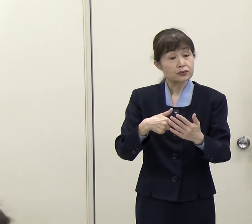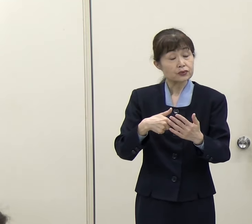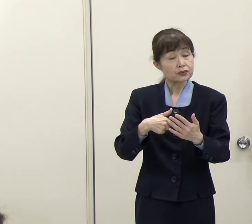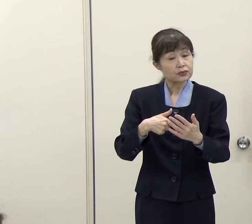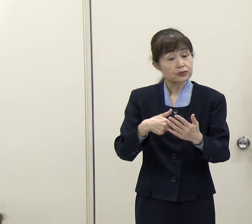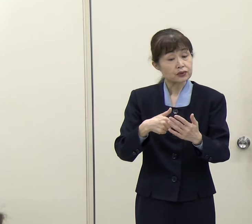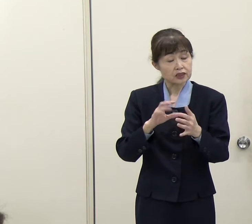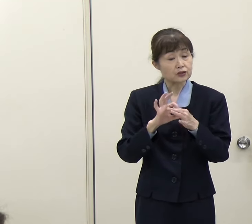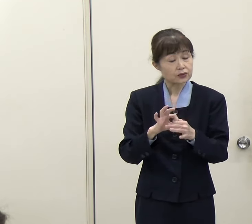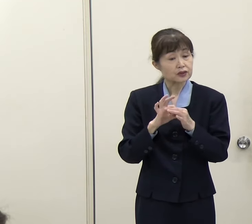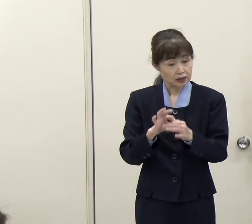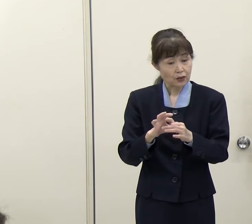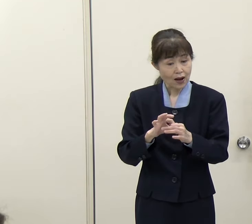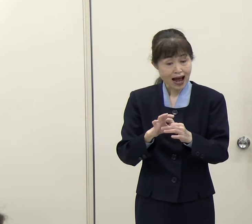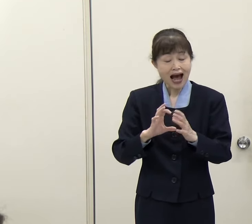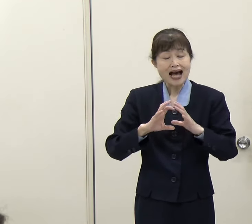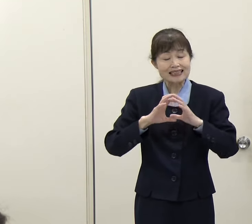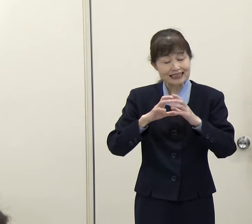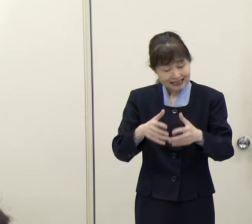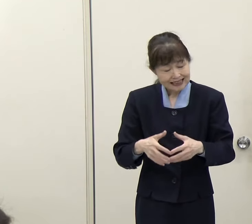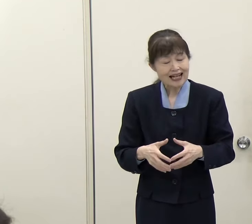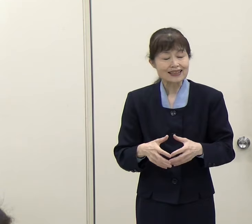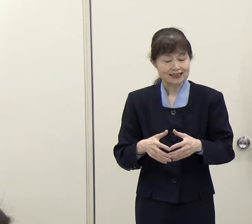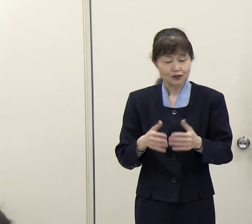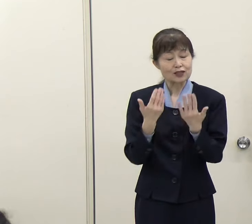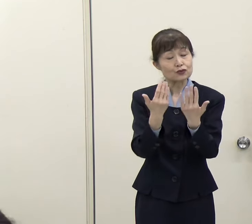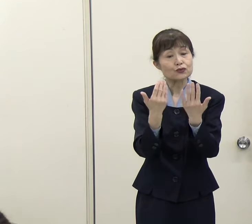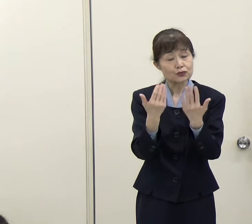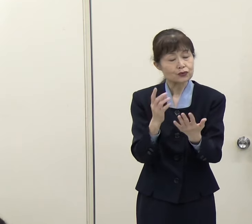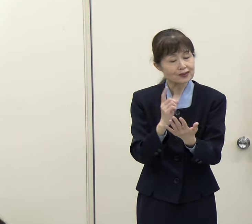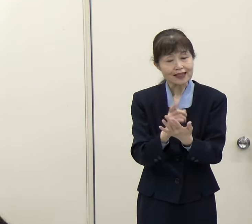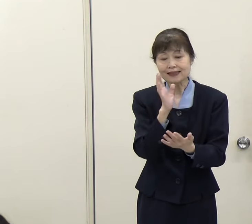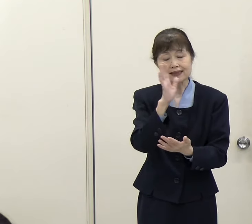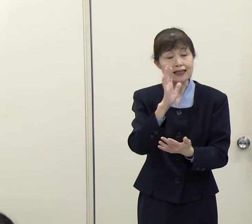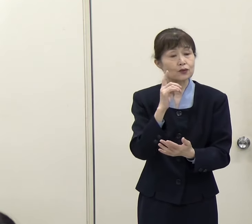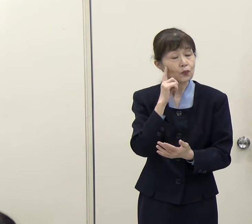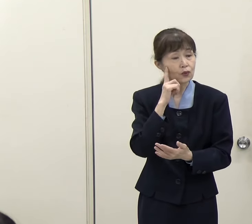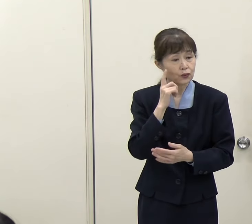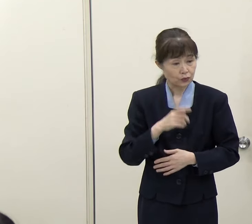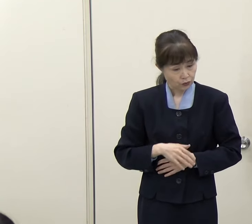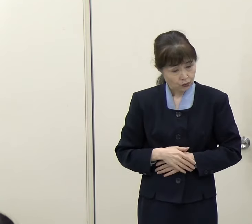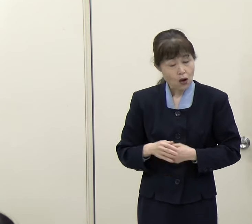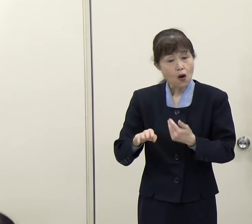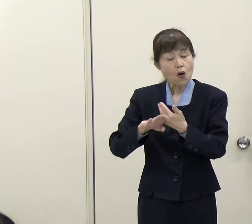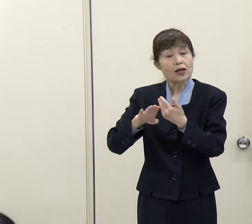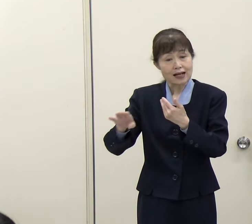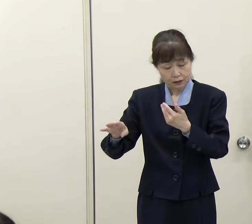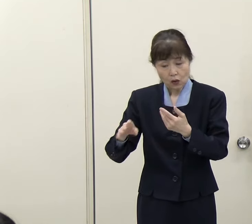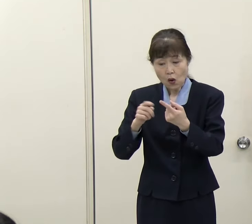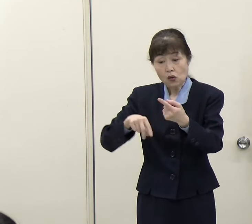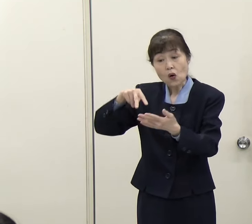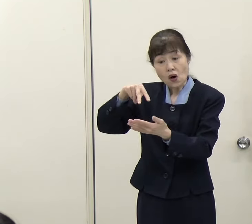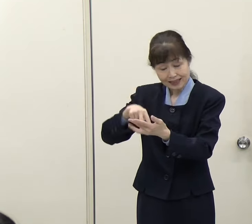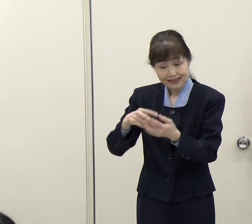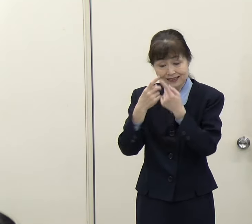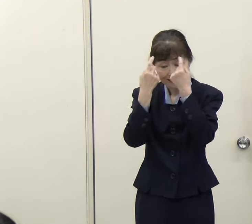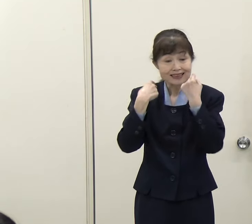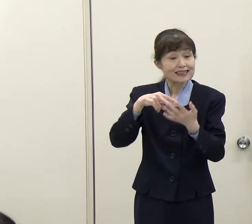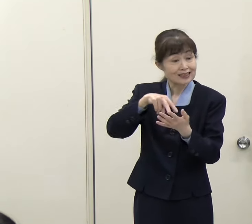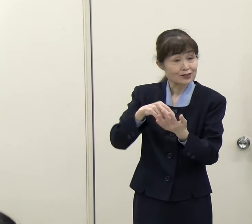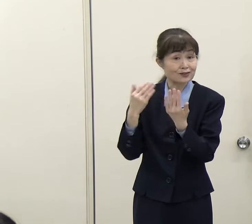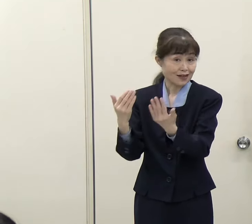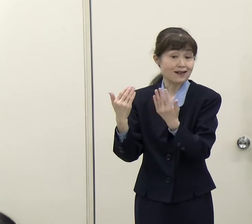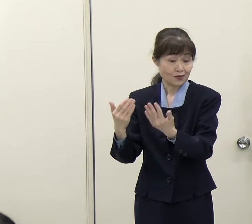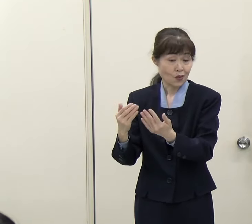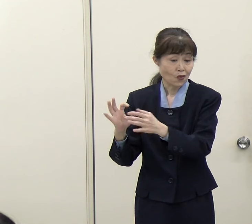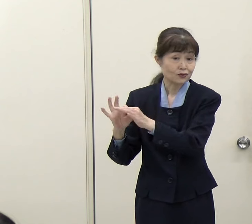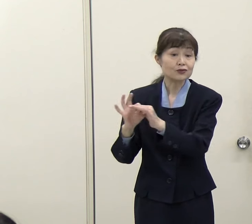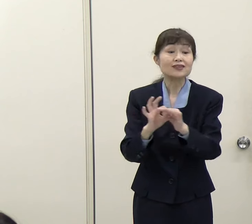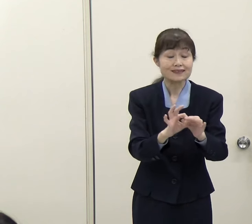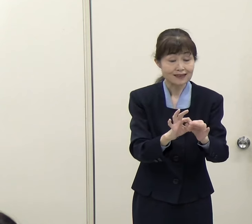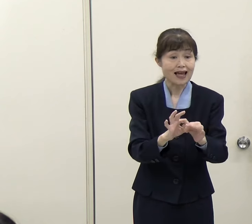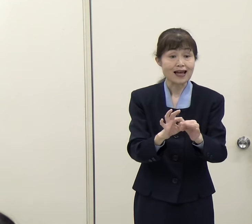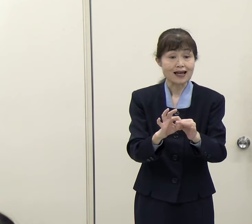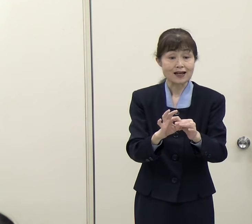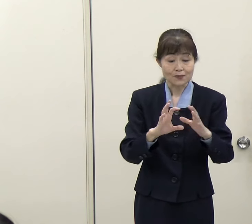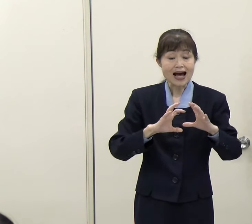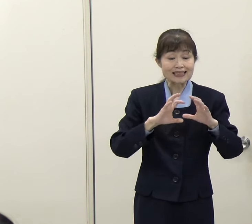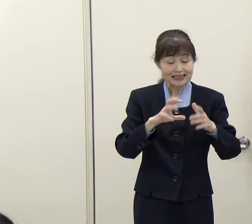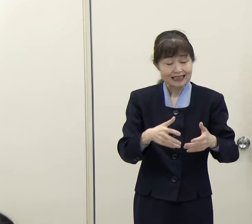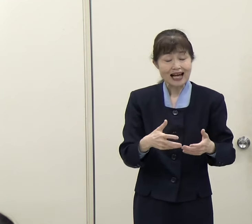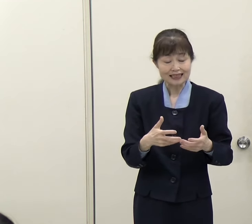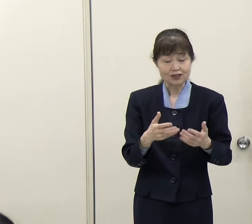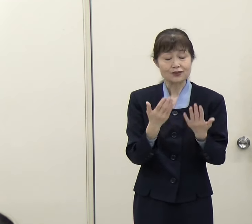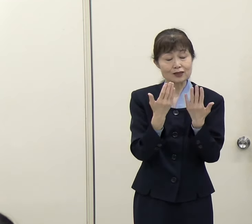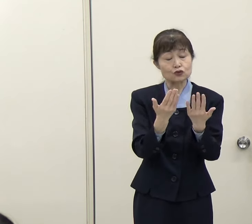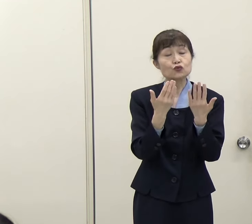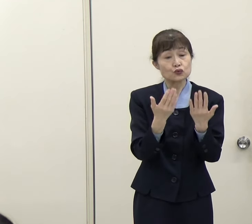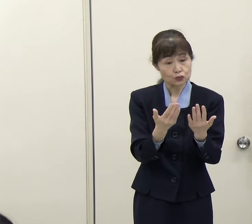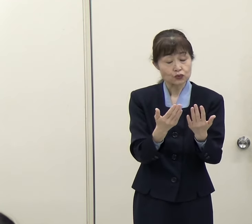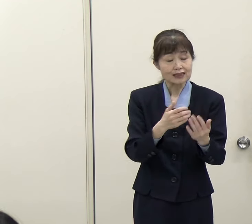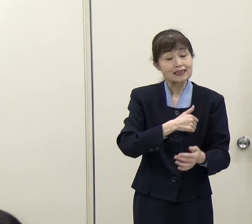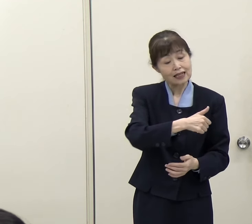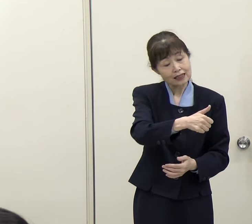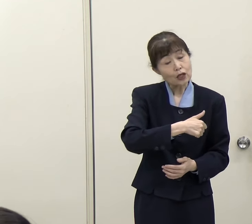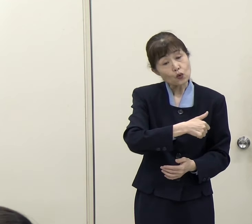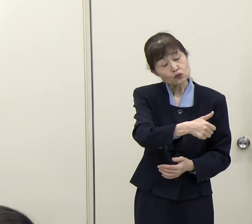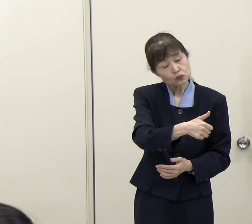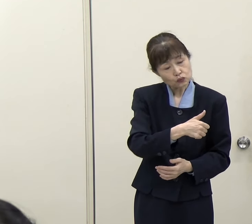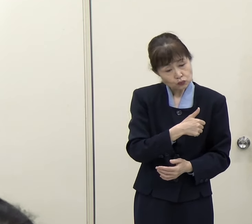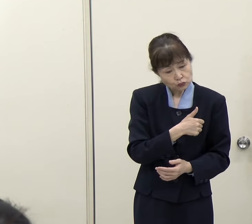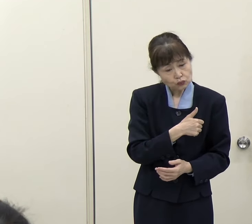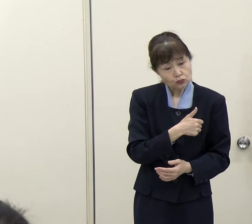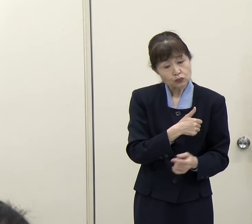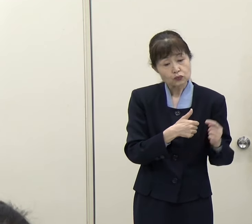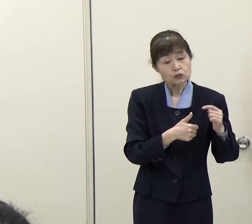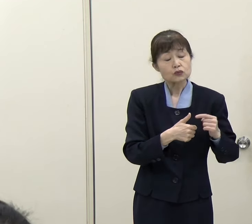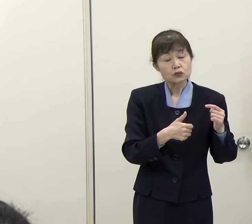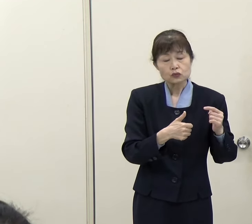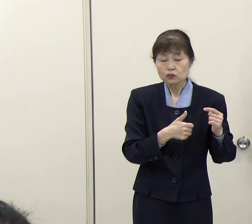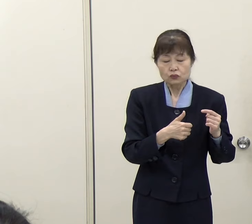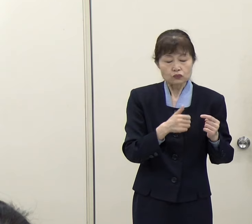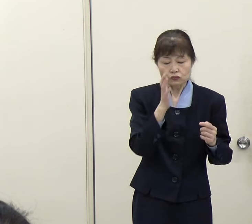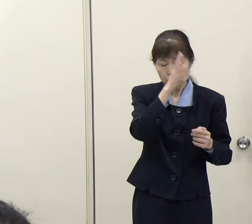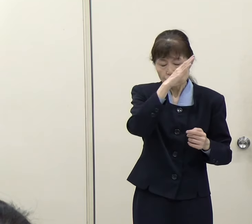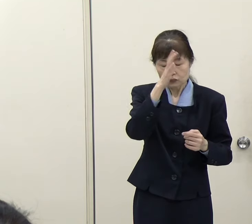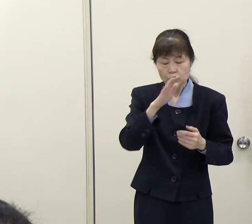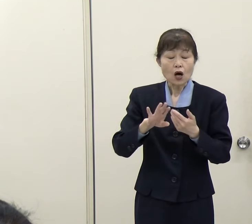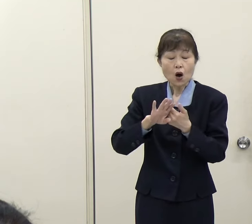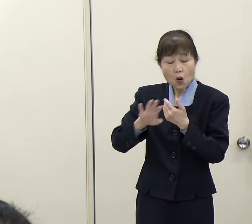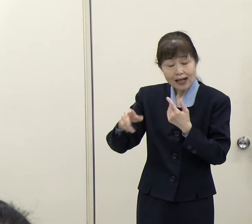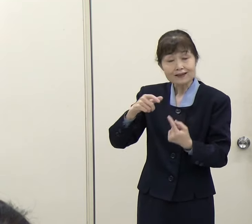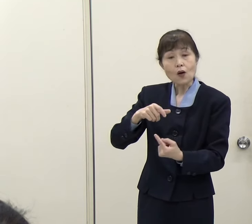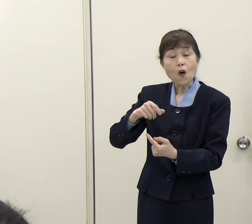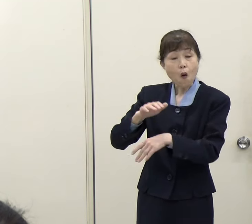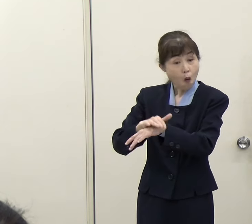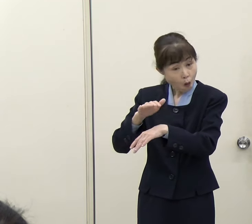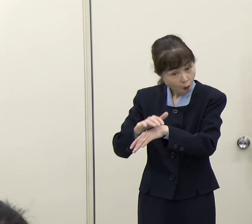（知事）インターナショナルスクールだけではないと思います。他の公立、私立通じてインターナショナルスクールに通わせることを選択されない御家庭もあります。